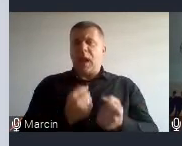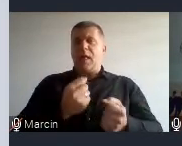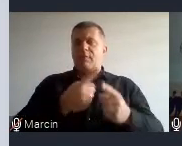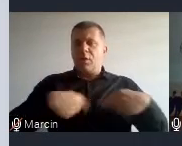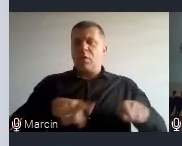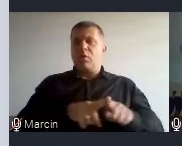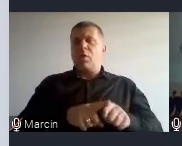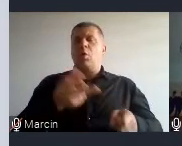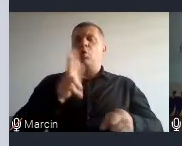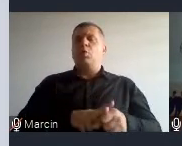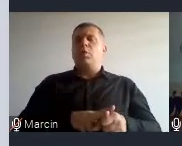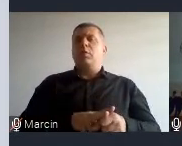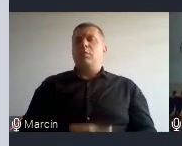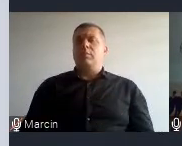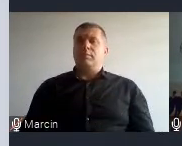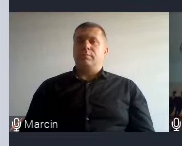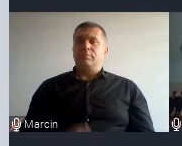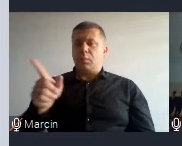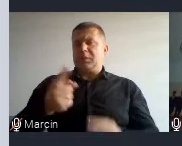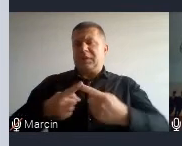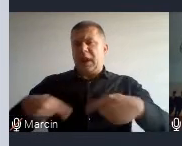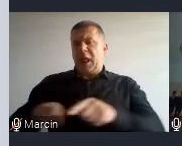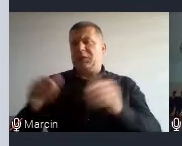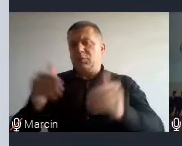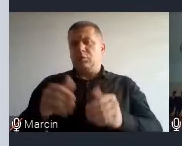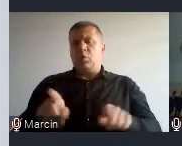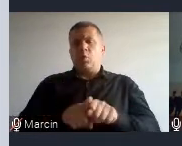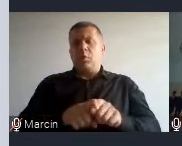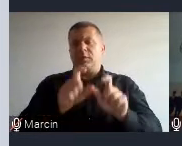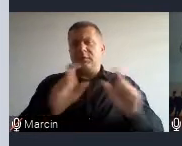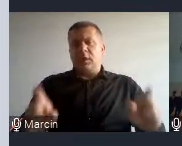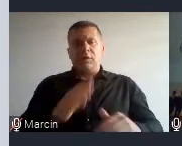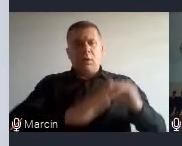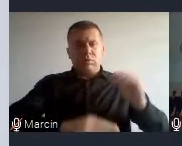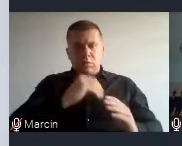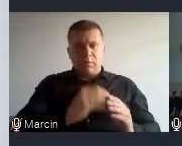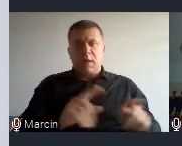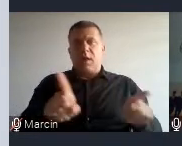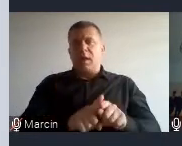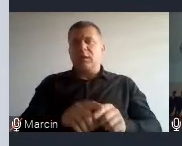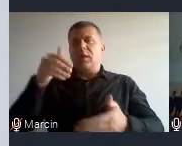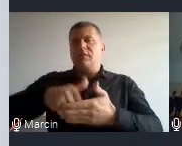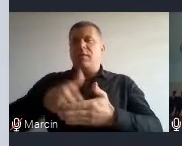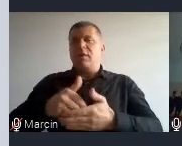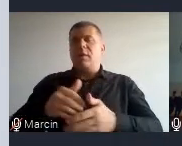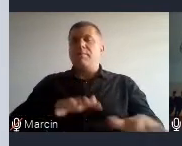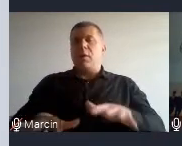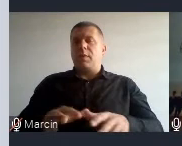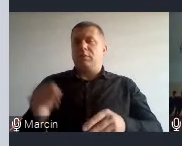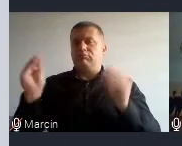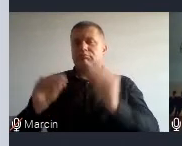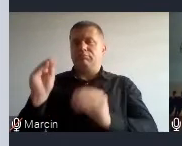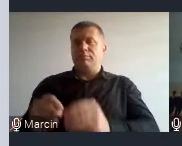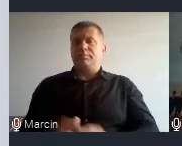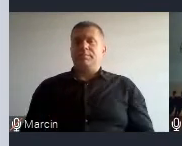którzy zrealizowaliby równocześnie roboty budowlane i wyposażenie pomieszczeń.